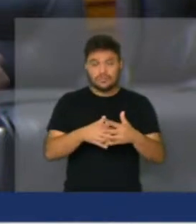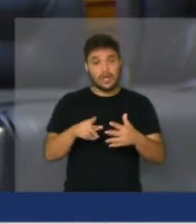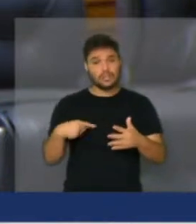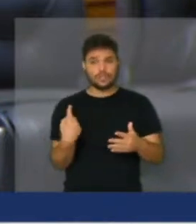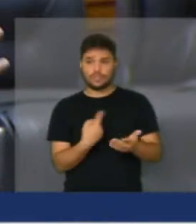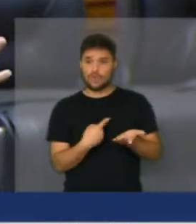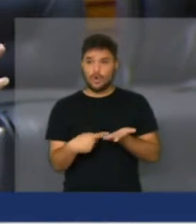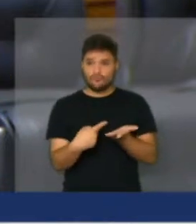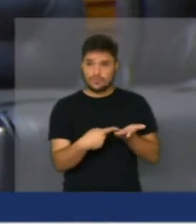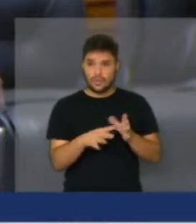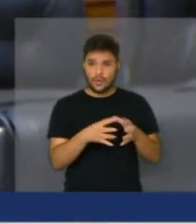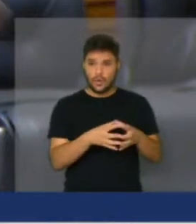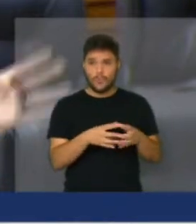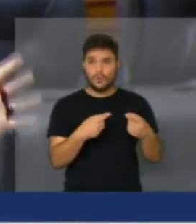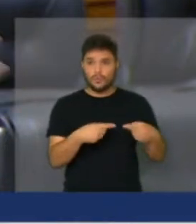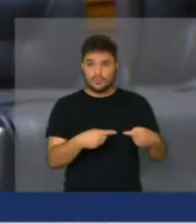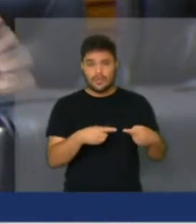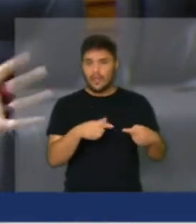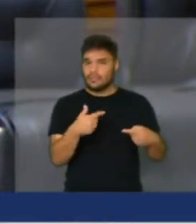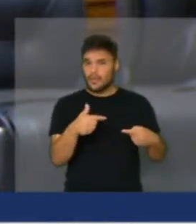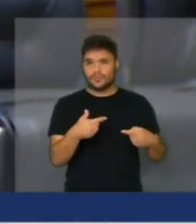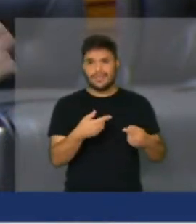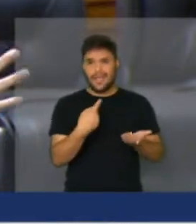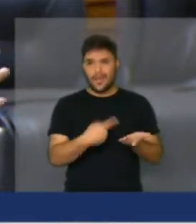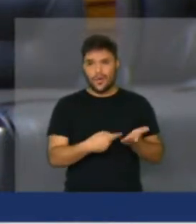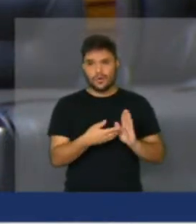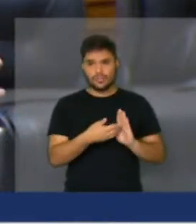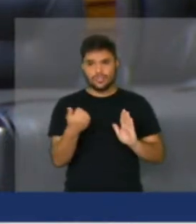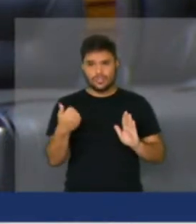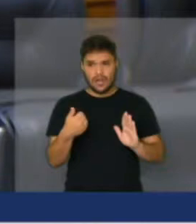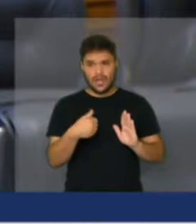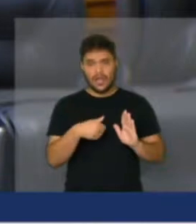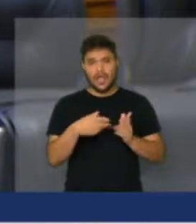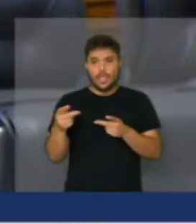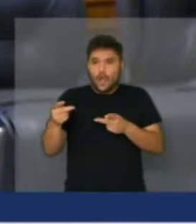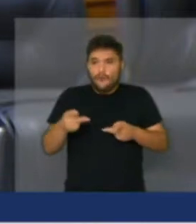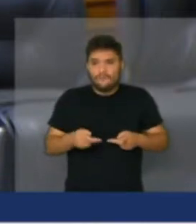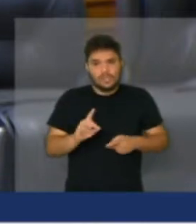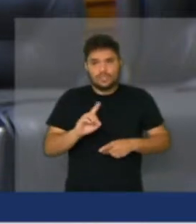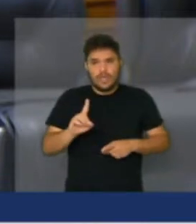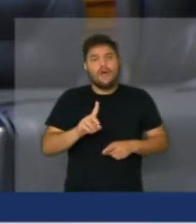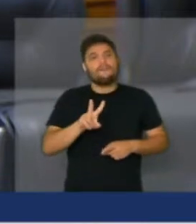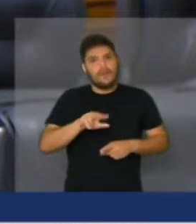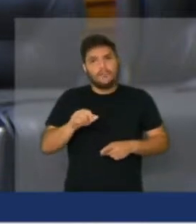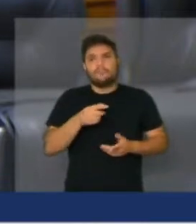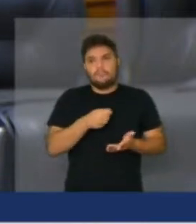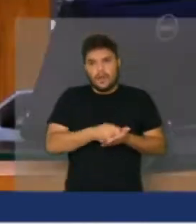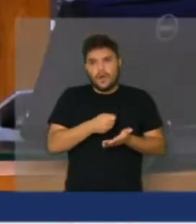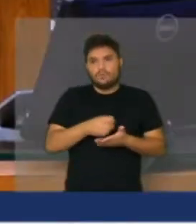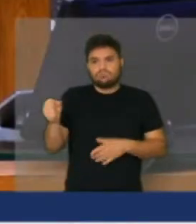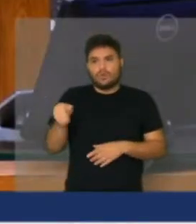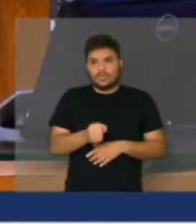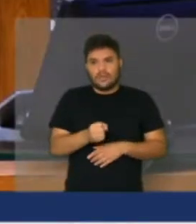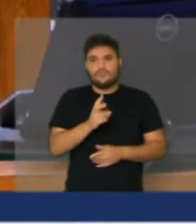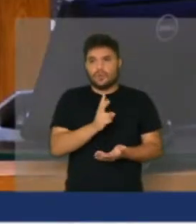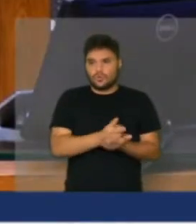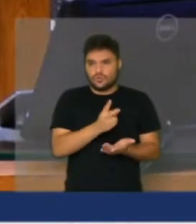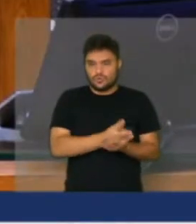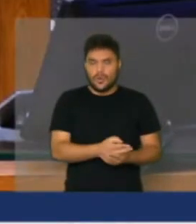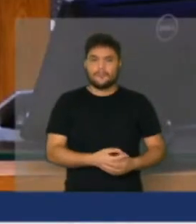RETIRAR TRANSFORMAR O CONVITE, MANTEREMOS A CONVOCAÇÃO. [DEPUTADO]: PRESIDENTE... O MINISTRO PAULO GUEDES... -- [PRESIDENTE]: ENTÃO VAMOS SEGUIR AS ORIENTAÇÕES. E AO FINAL... VAMOS SEGUIR AS